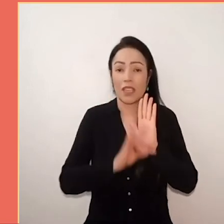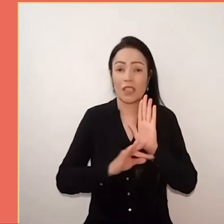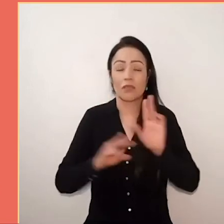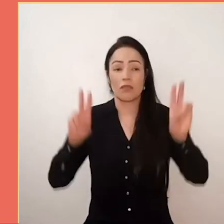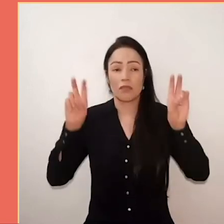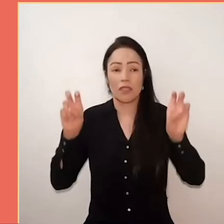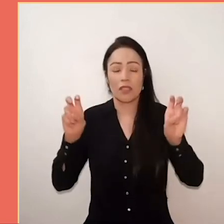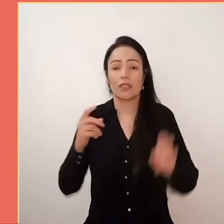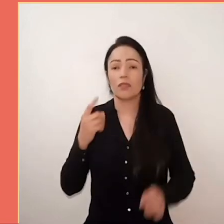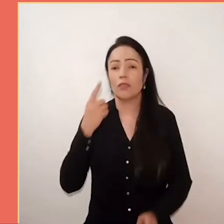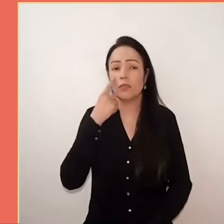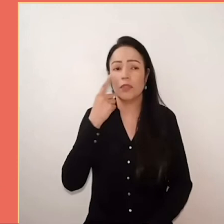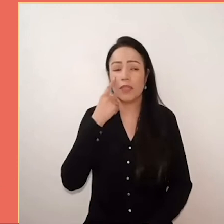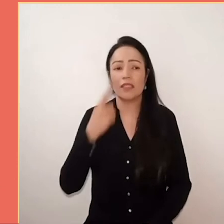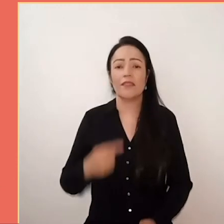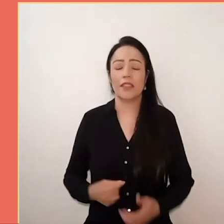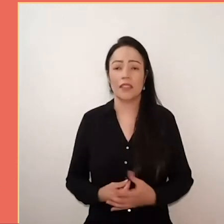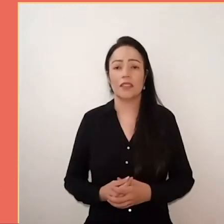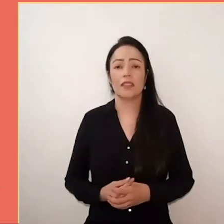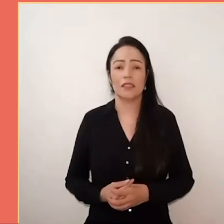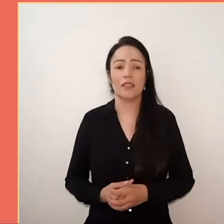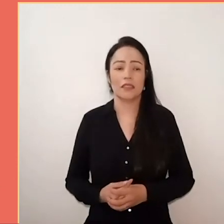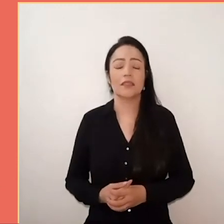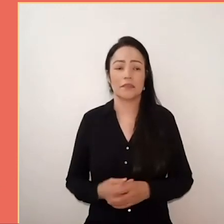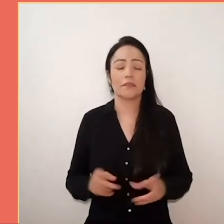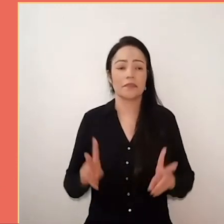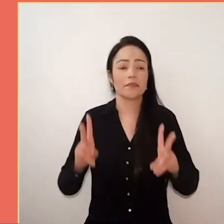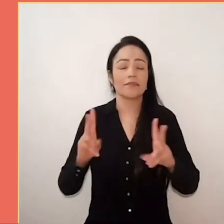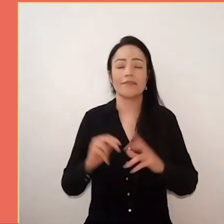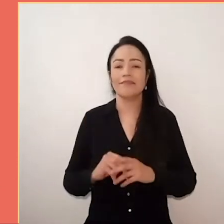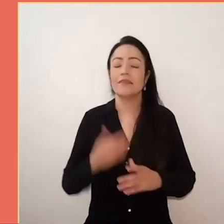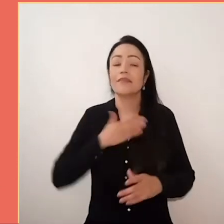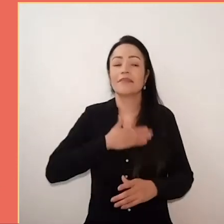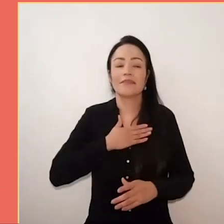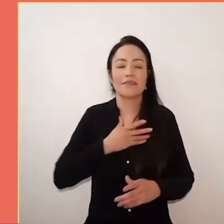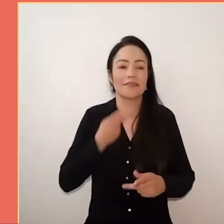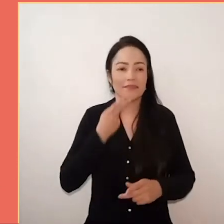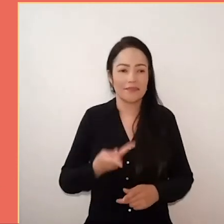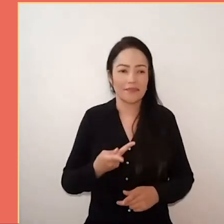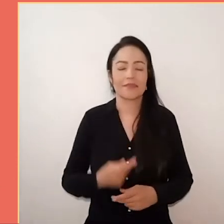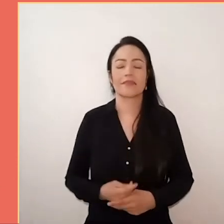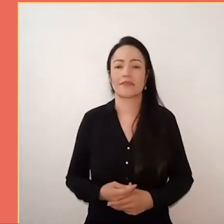E às vezes esse limite da literatura, por exemplo, eu gosto muito de citar isso, tem uma…